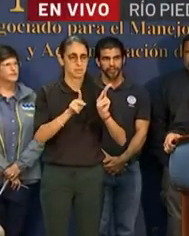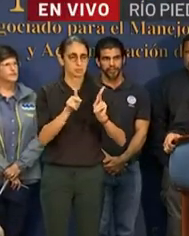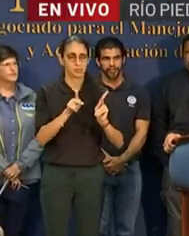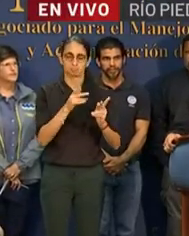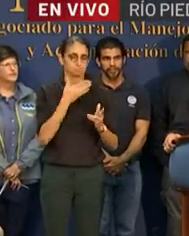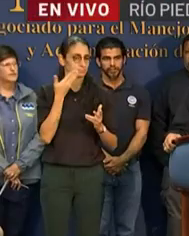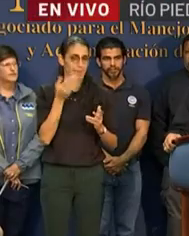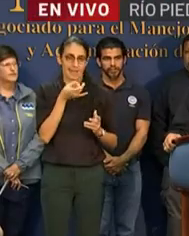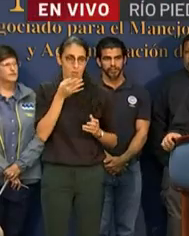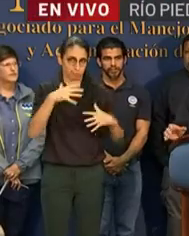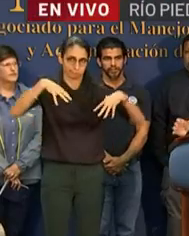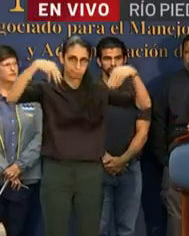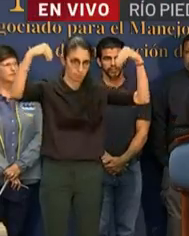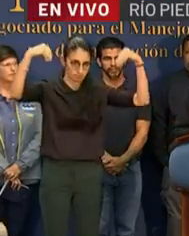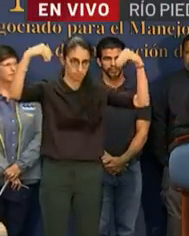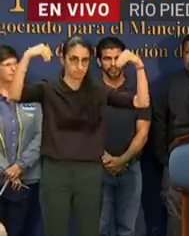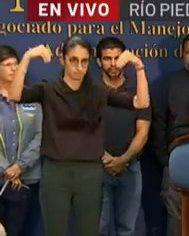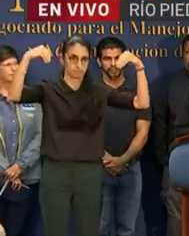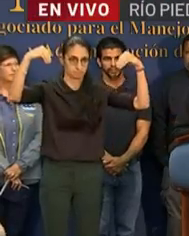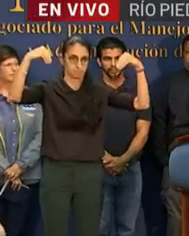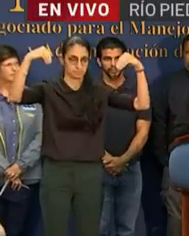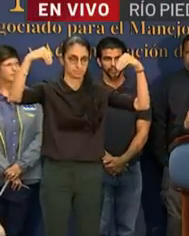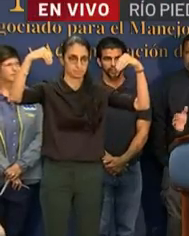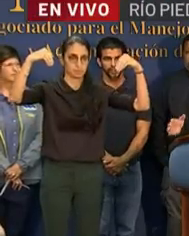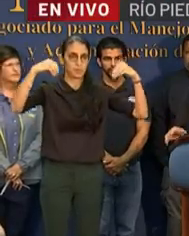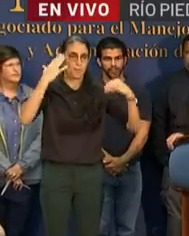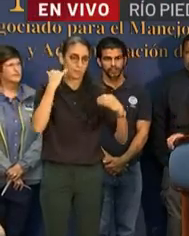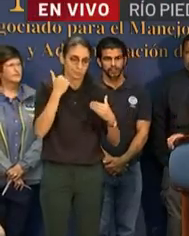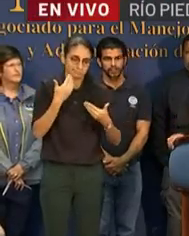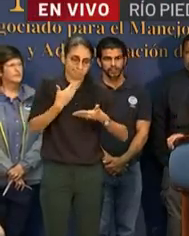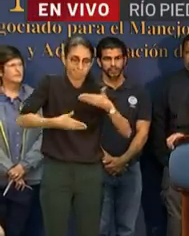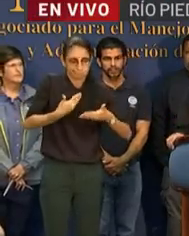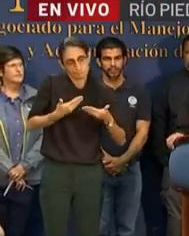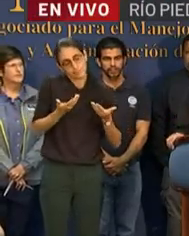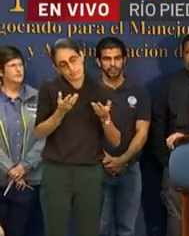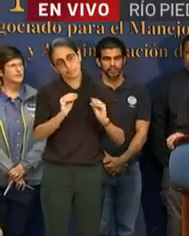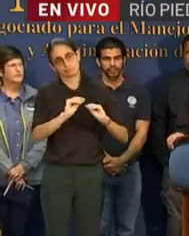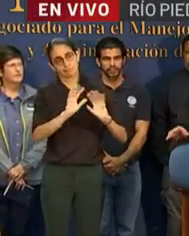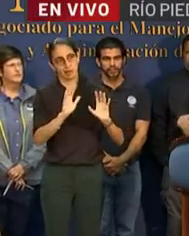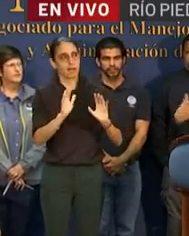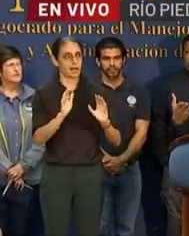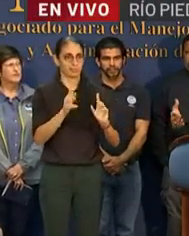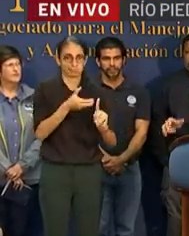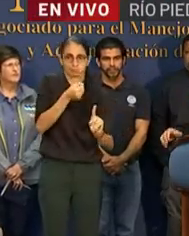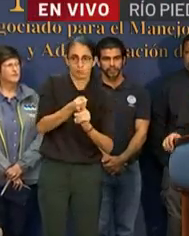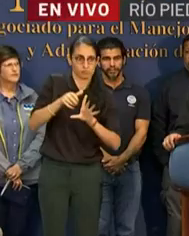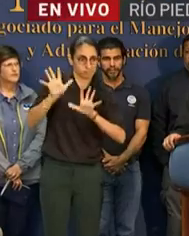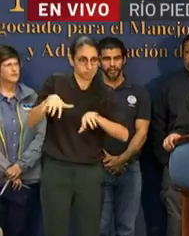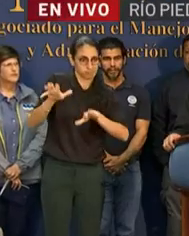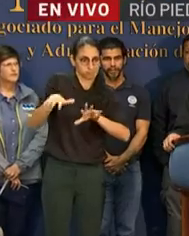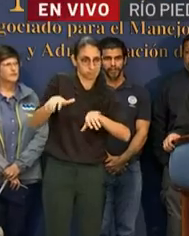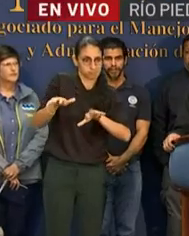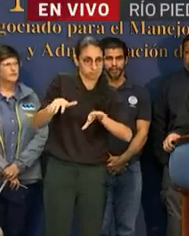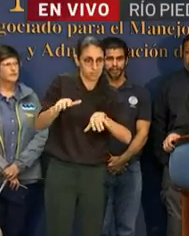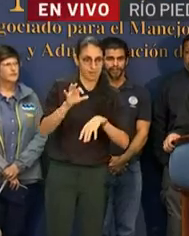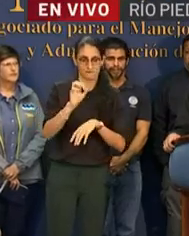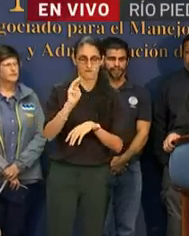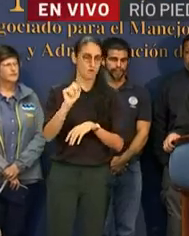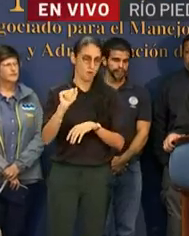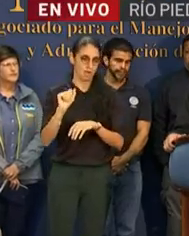BUENOS DÍAS A TODOS, COMO